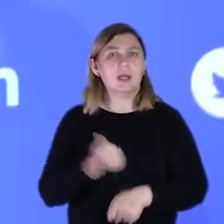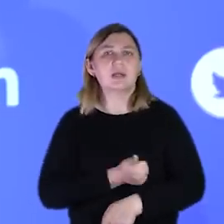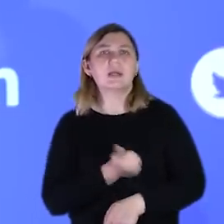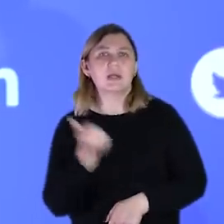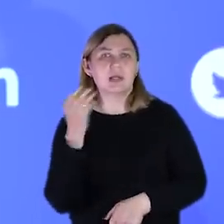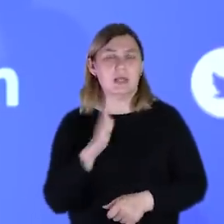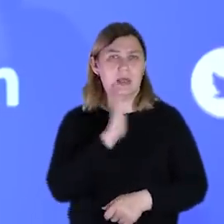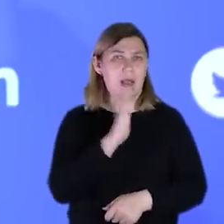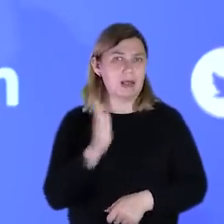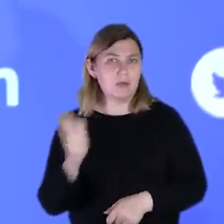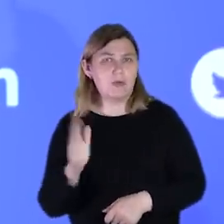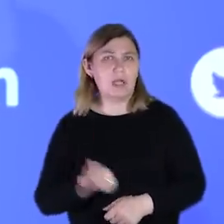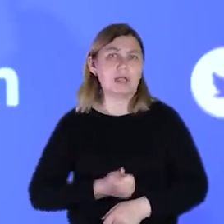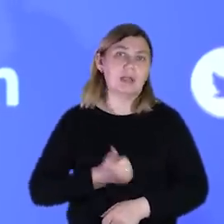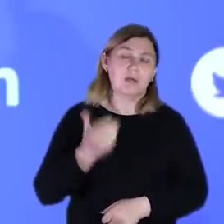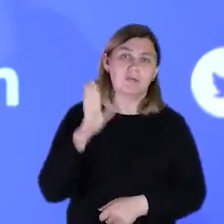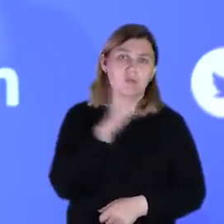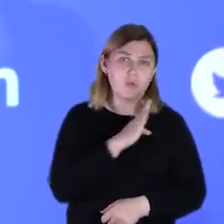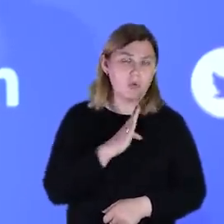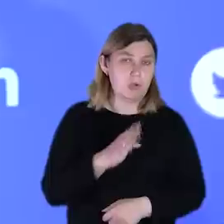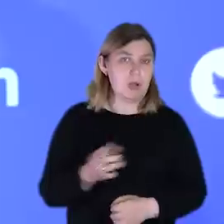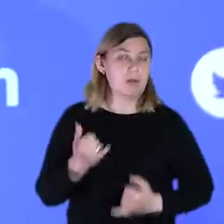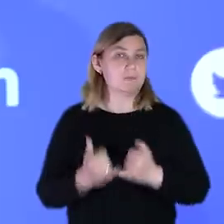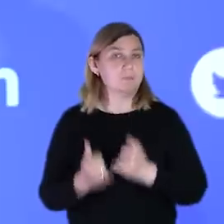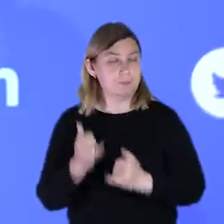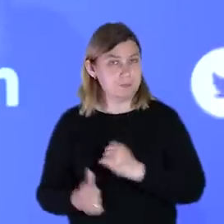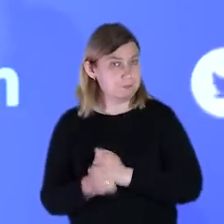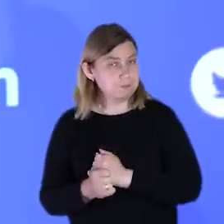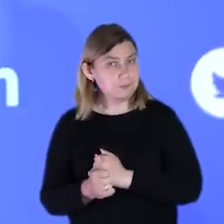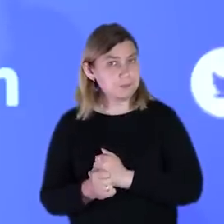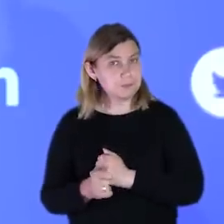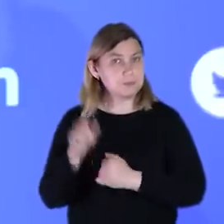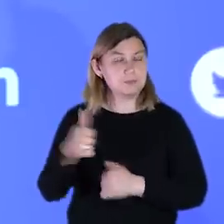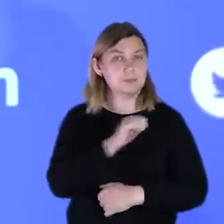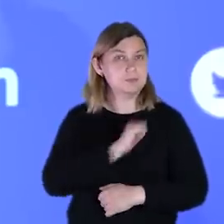archiwalnych, czy też kilkadziesiąt. Natomiast jeśli chodzi o Samodzielny Referat